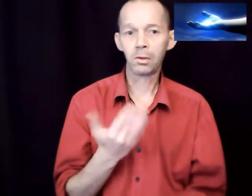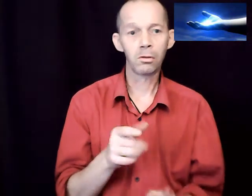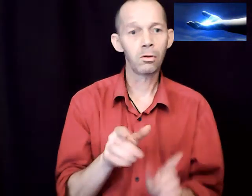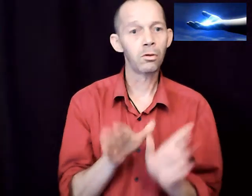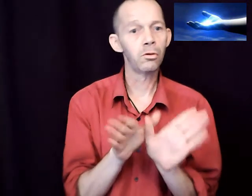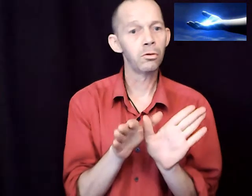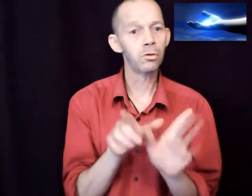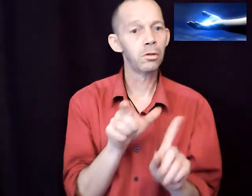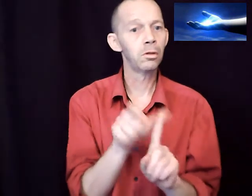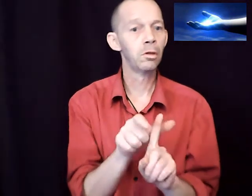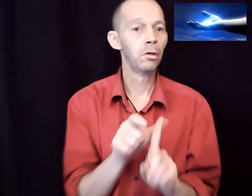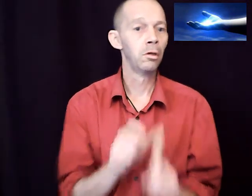Que veut dire Ange-gardien ?